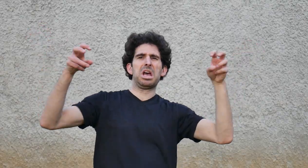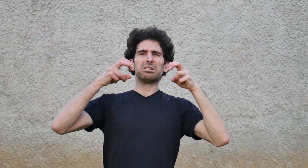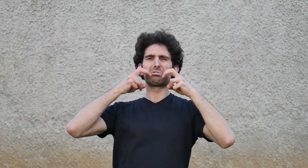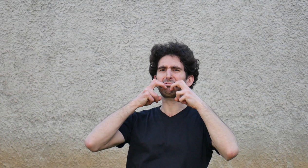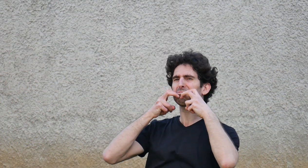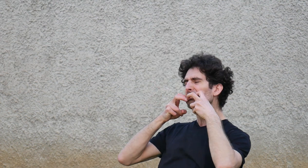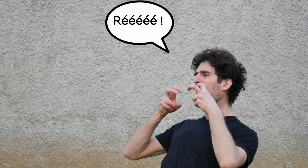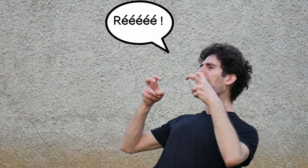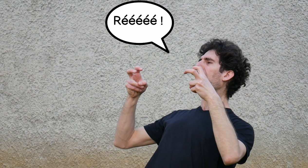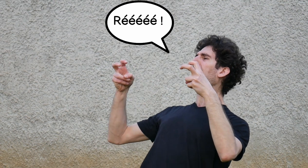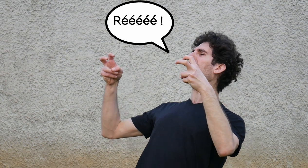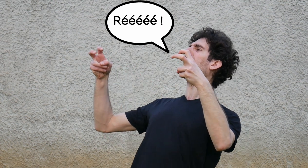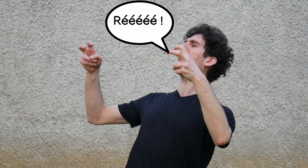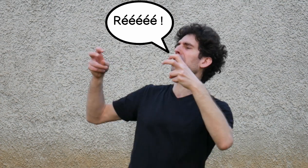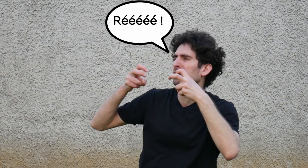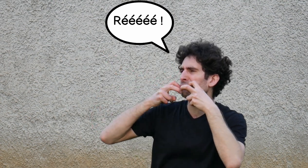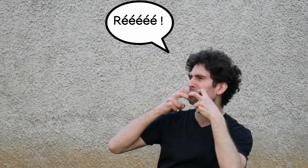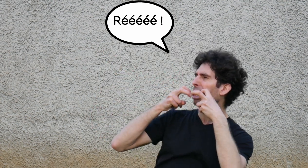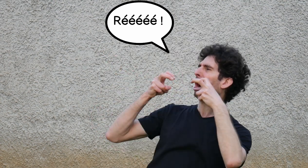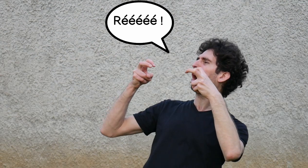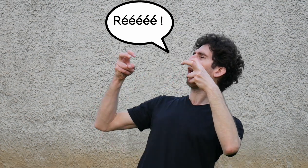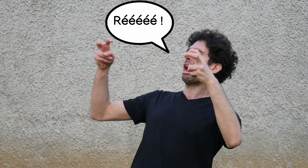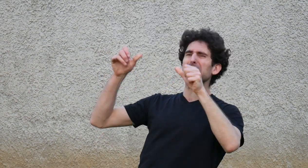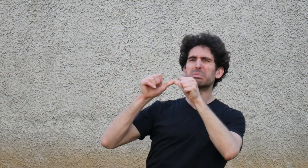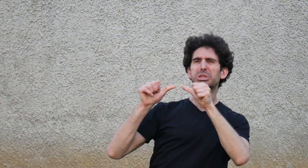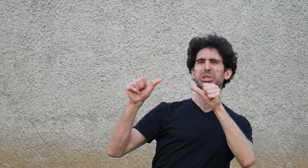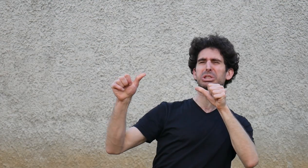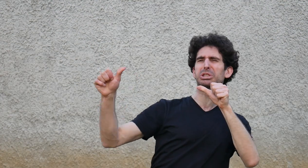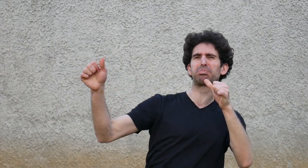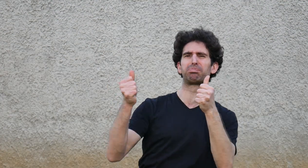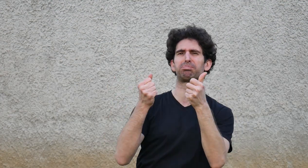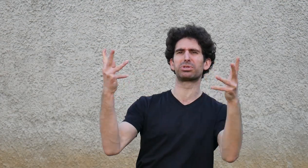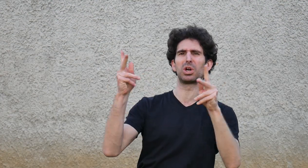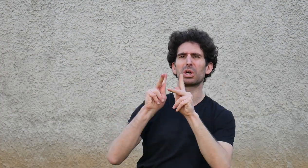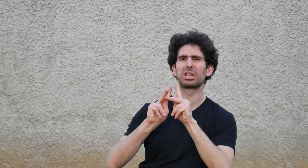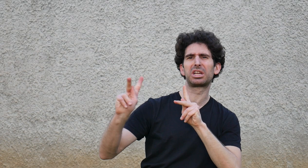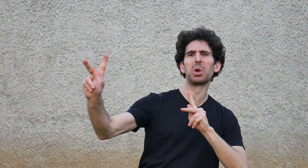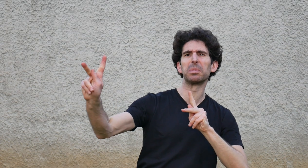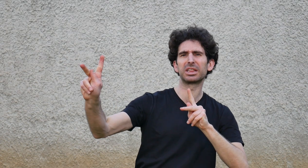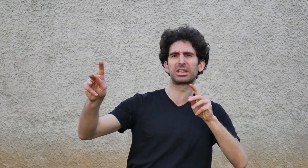Elle crie un "Ré" qu se propage à des kilomètres à la ronde.